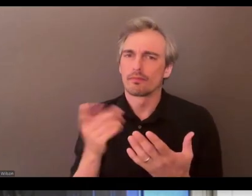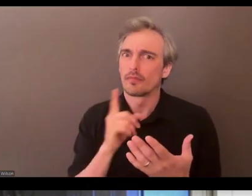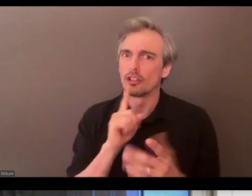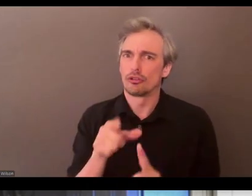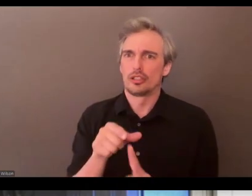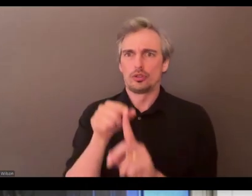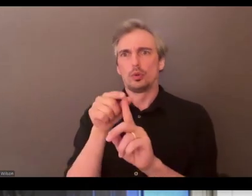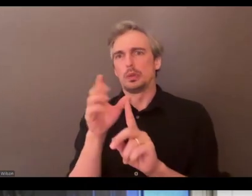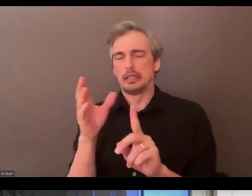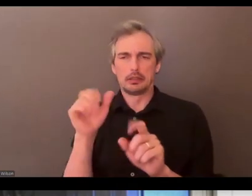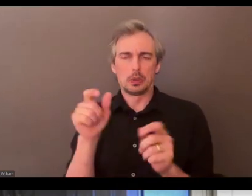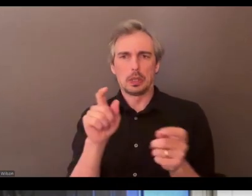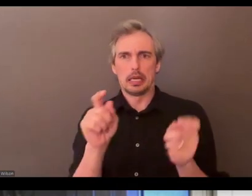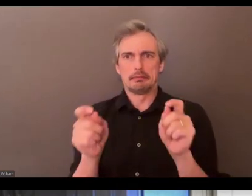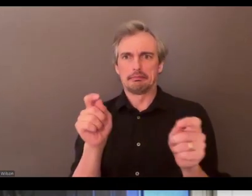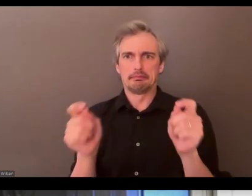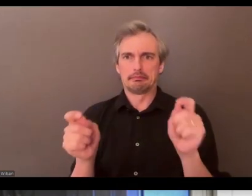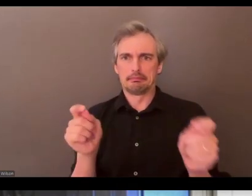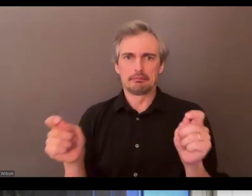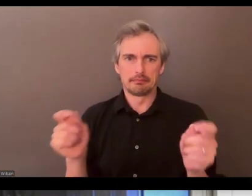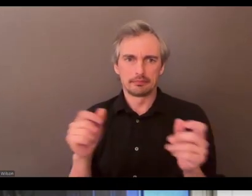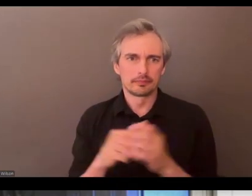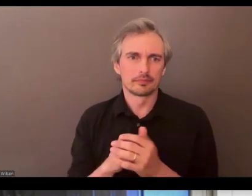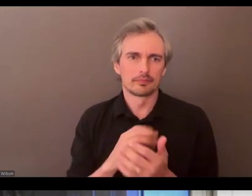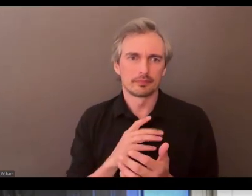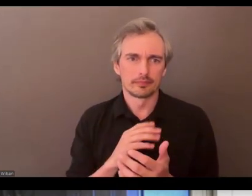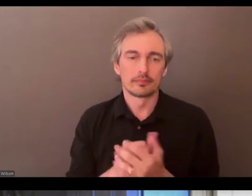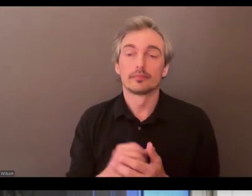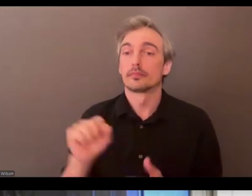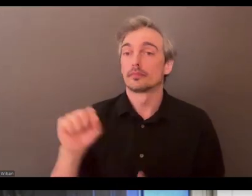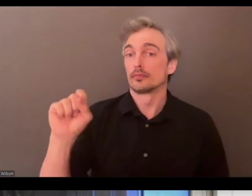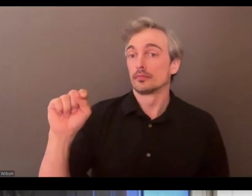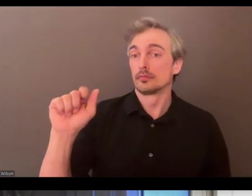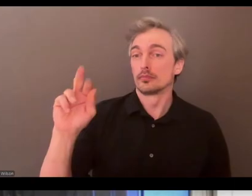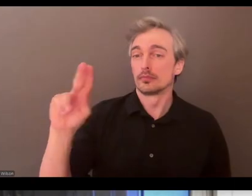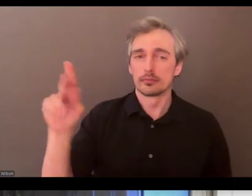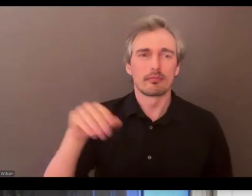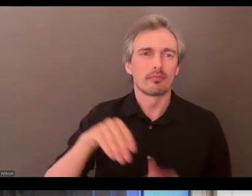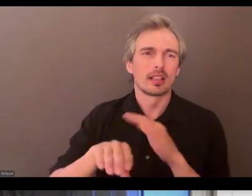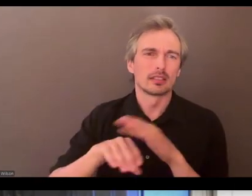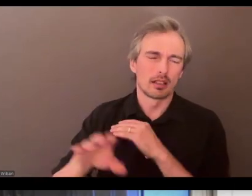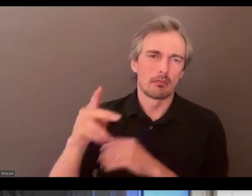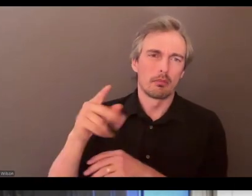そして、 Starkは Figma、Sketch、XD用のアク セシビリティプラグインで、デザインに携わる人々にとって便利です。